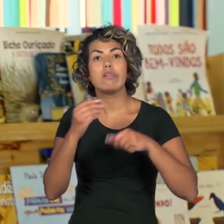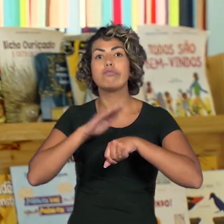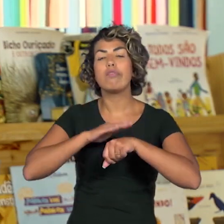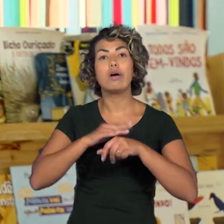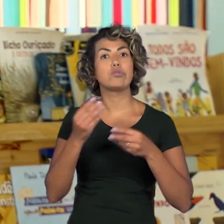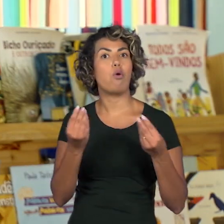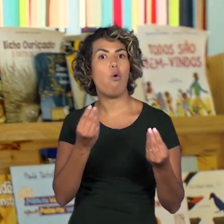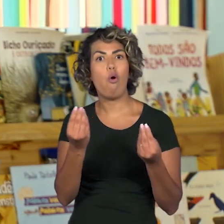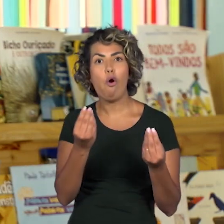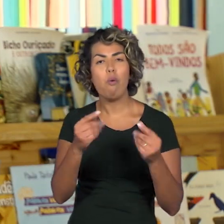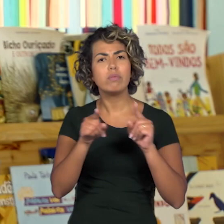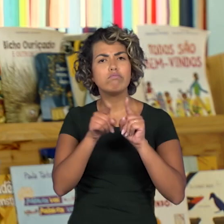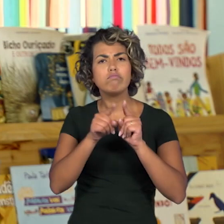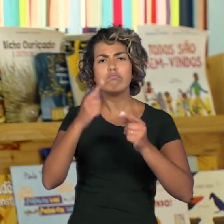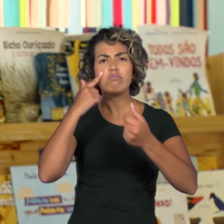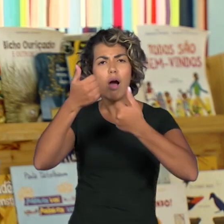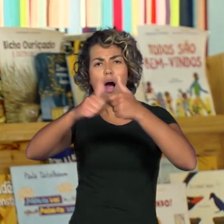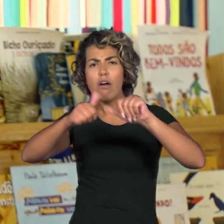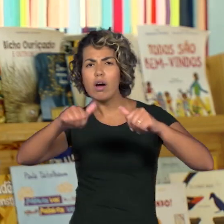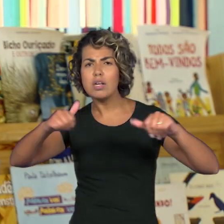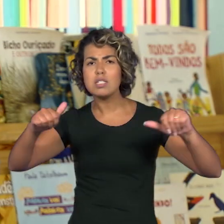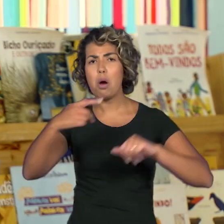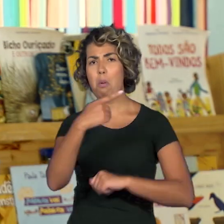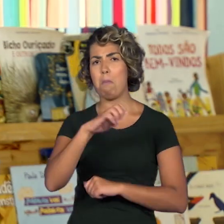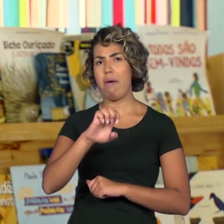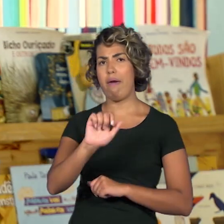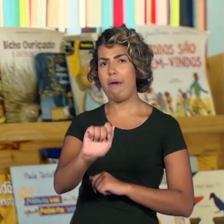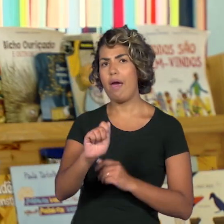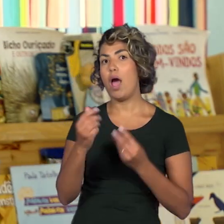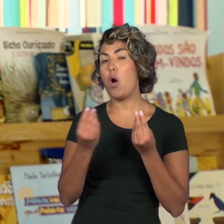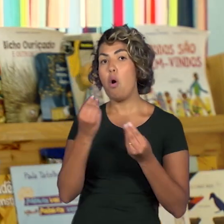CONSIDERAR AS DEMANDAS INDICADAS NA AVALIAÇÃO FINAL DO "PEA"